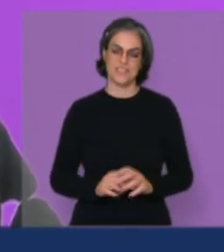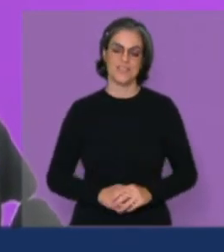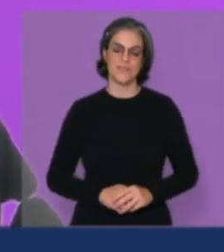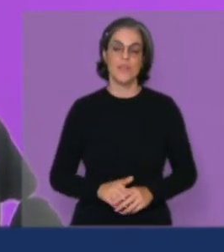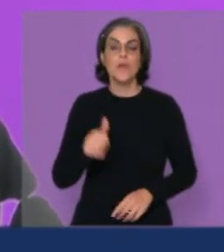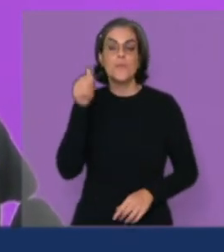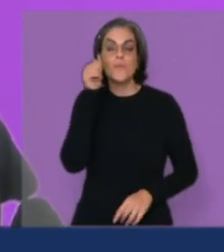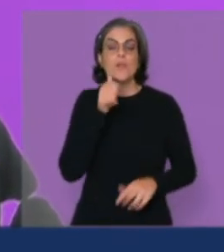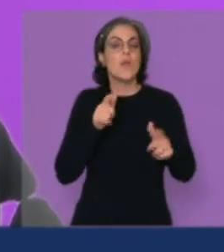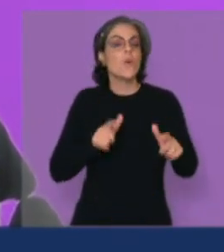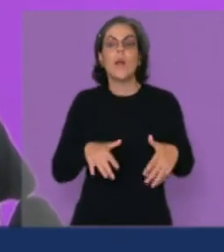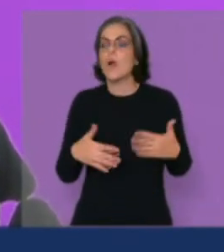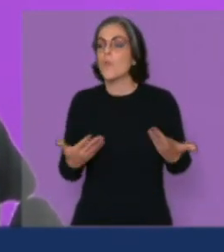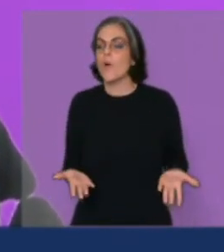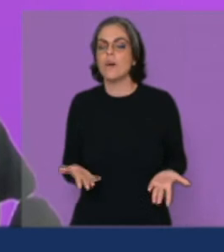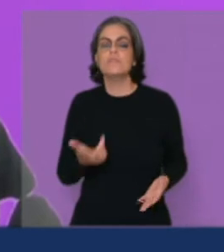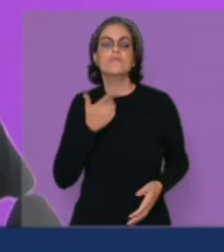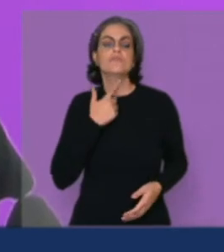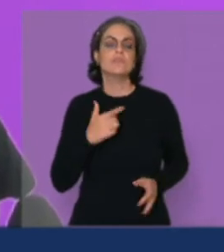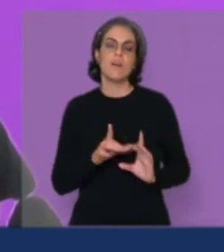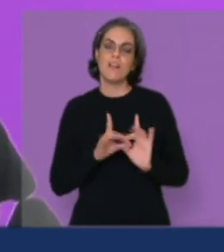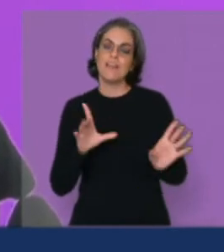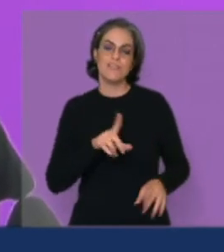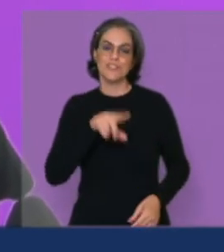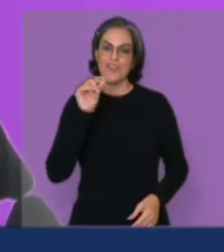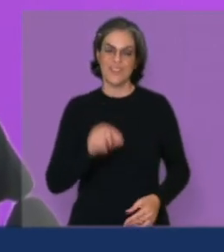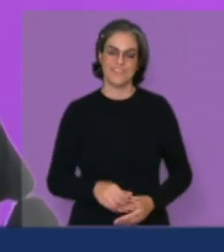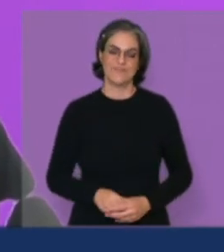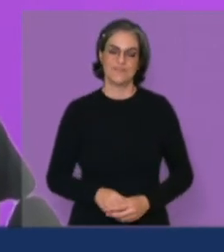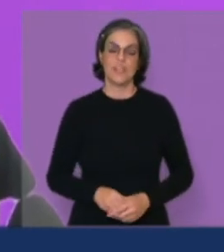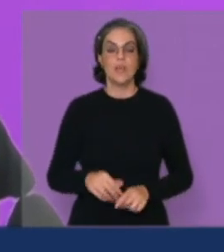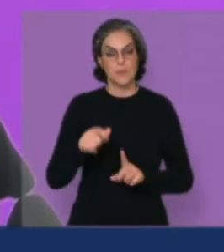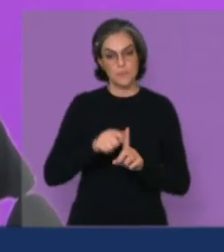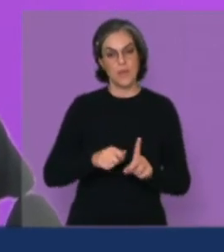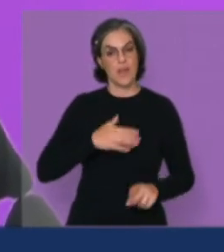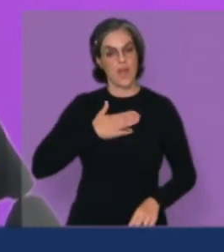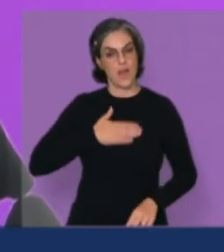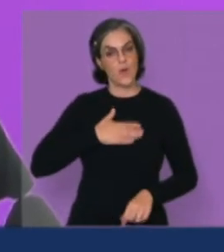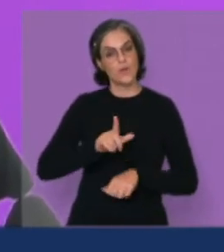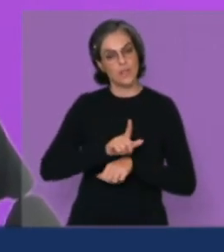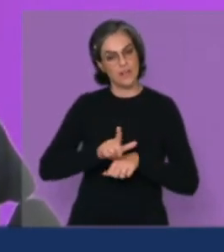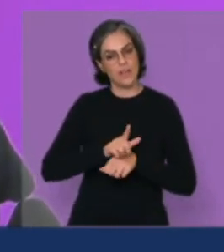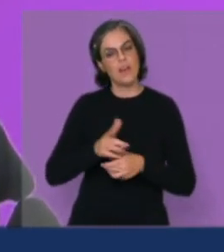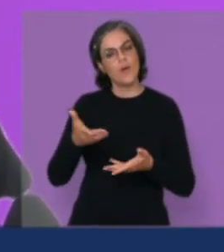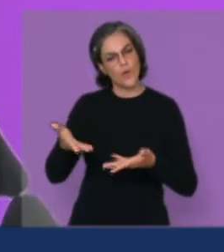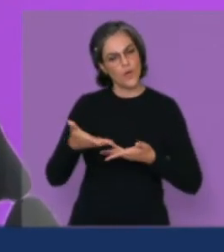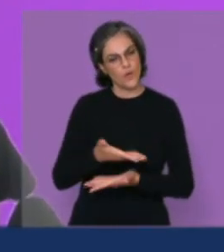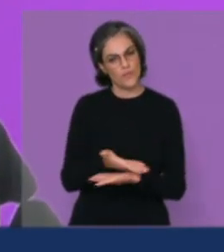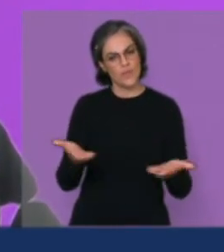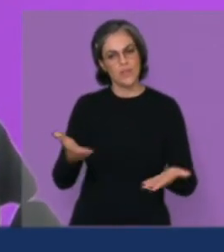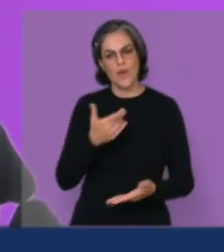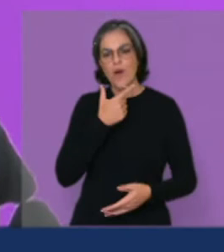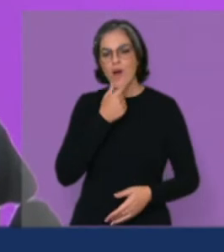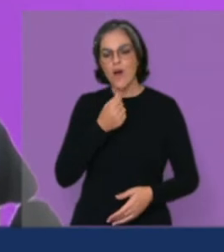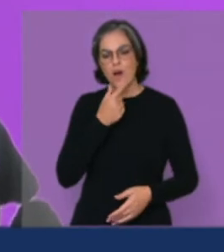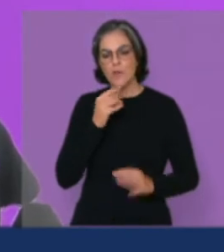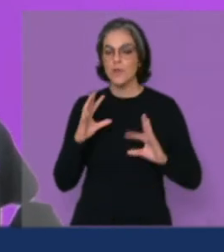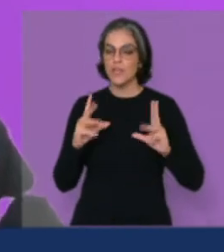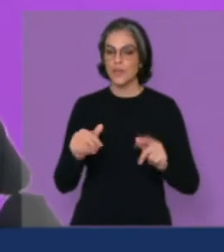LUGAR DA MULHER É ONDE ELA QUISER. E NESTE AGOSTO LILÁS, CONVIDO OS HOMENS DESTD CASA E TODAS AS MULHERES, E DE MÃO DADAS, VAMOS NOS SALVAR, VAMOS